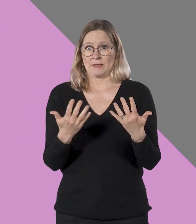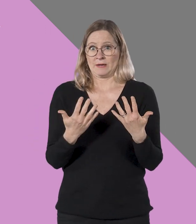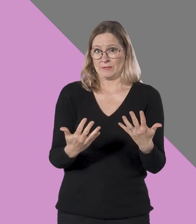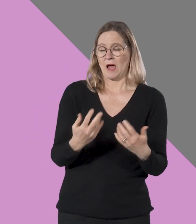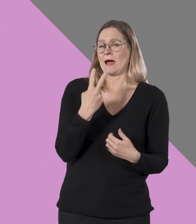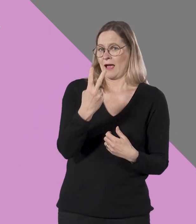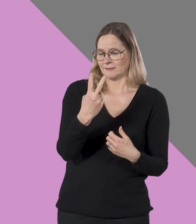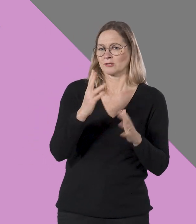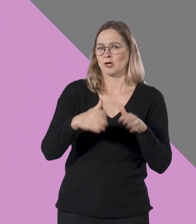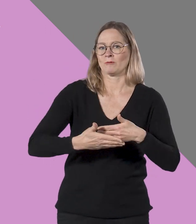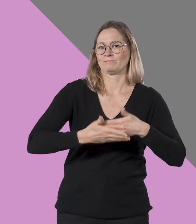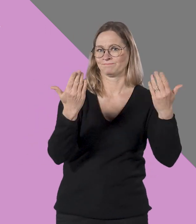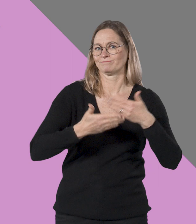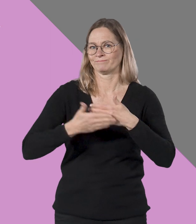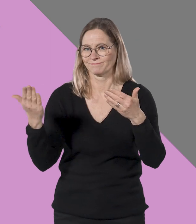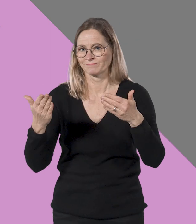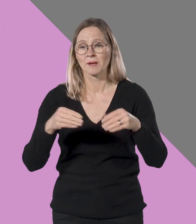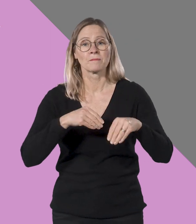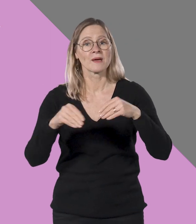Toistaiseksi peleistä on julkaistu kaksi: